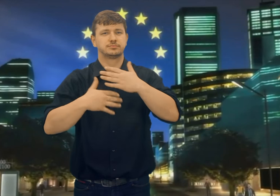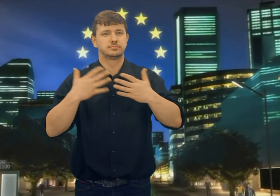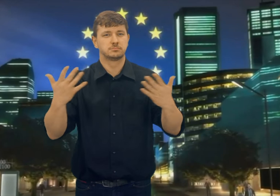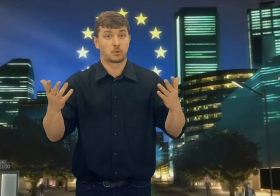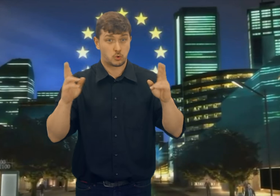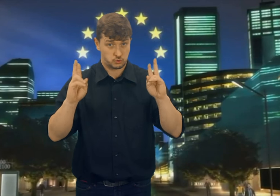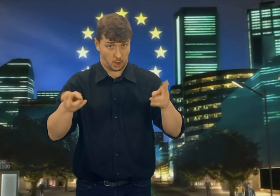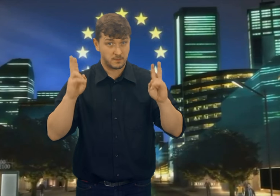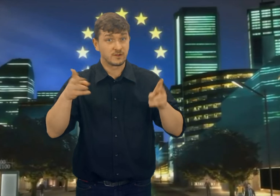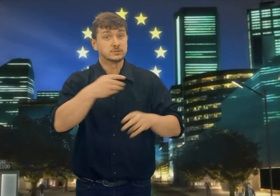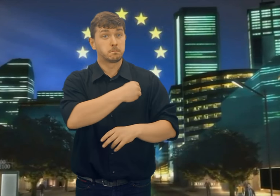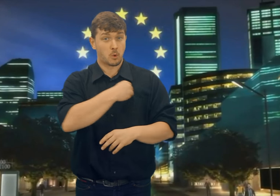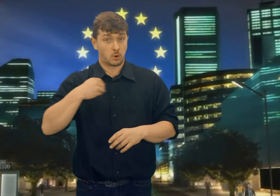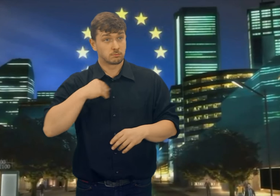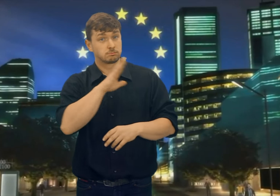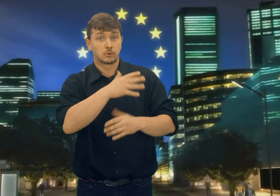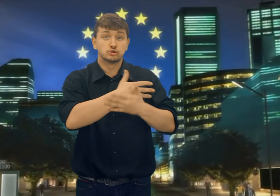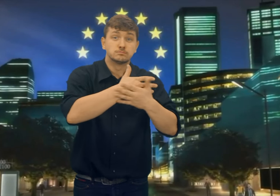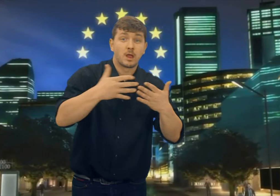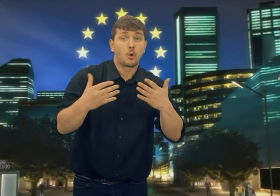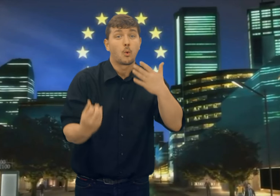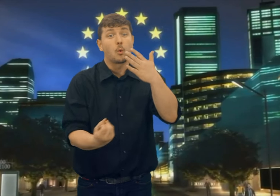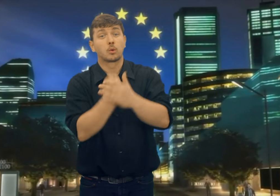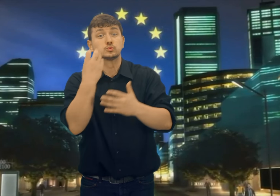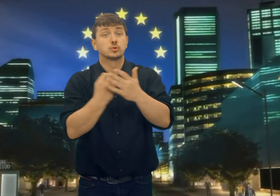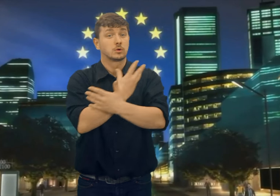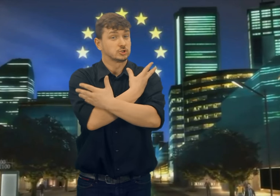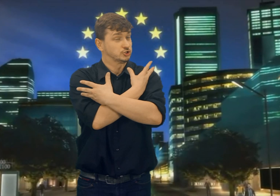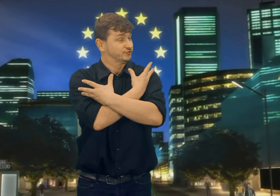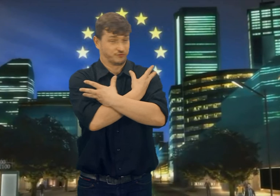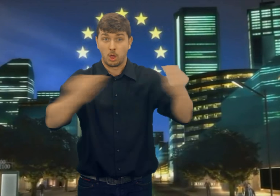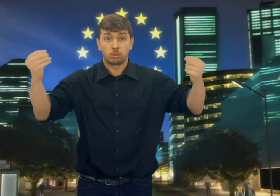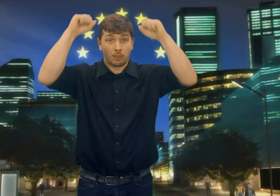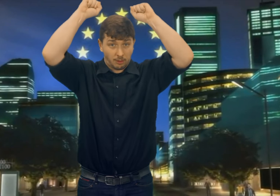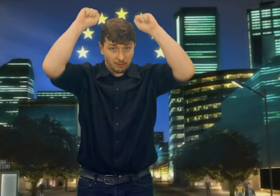Sie hielten durch! Polens Sprache und Kultur hätte auch komplett verschwinden können.